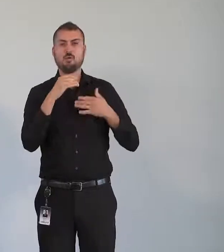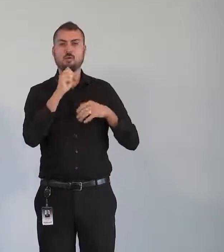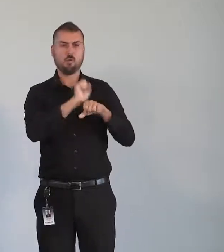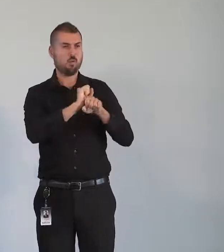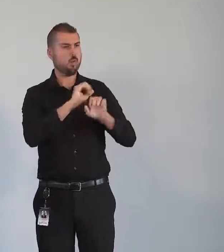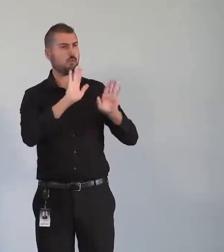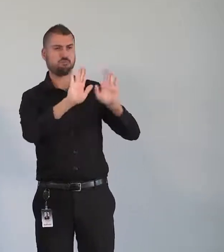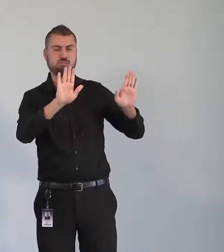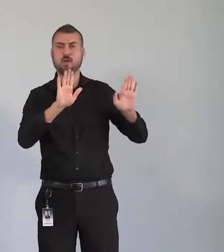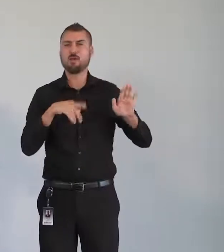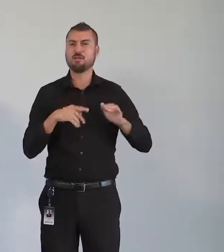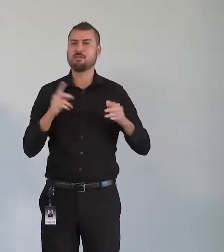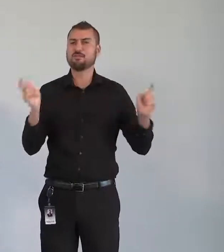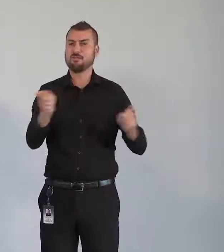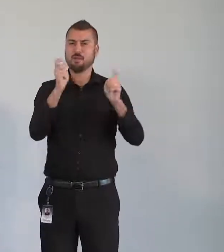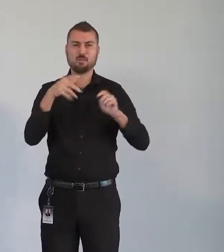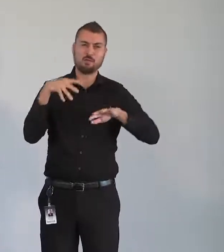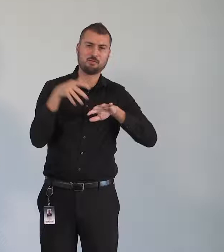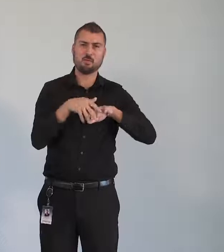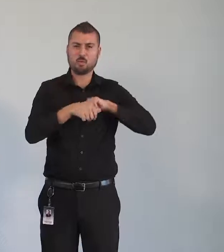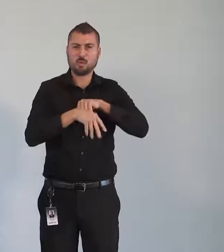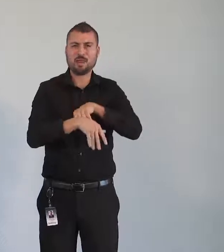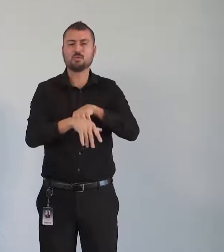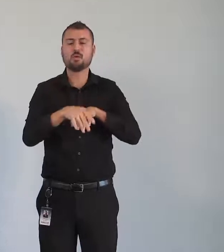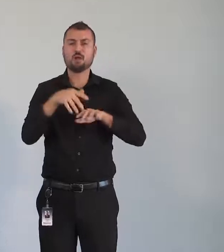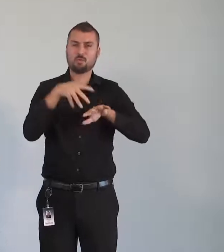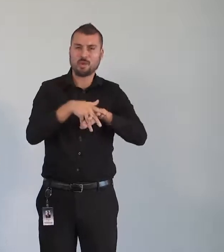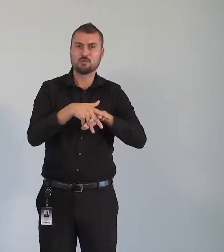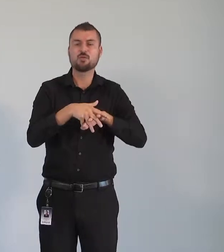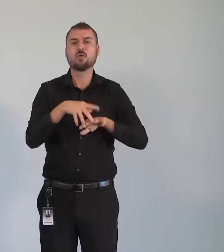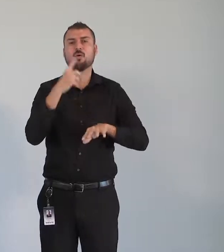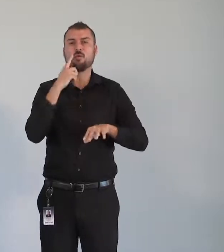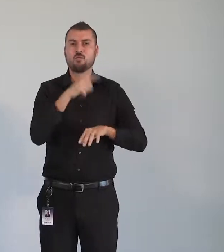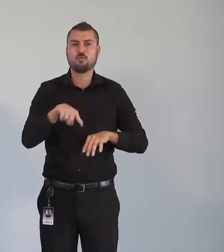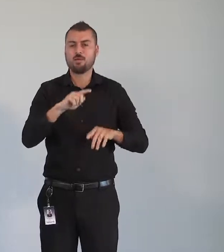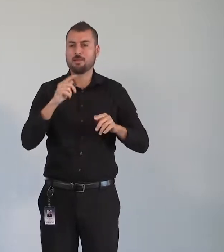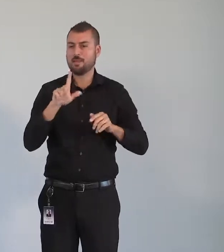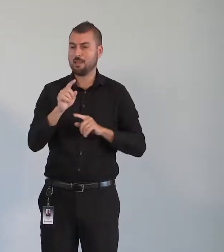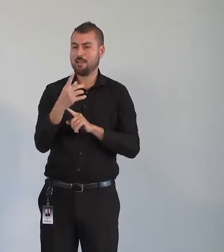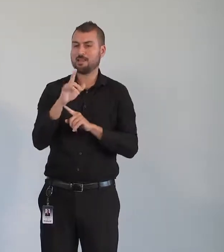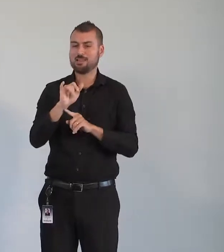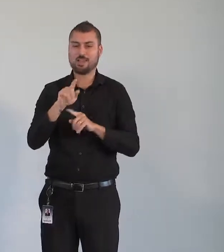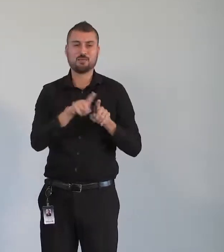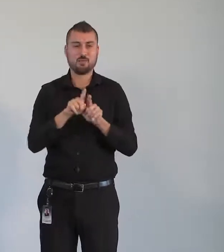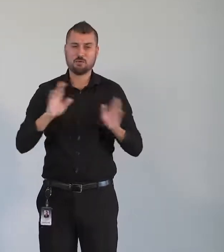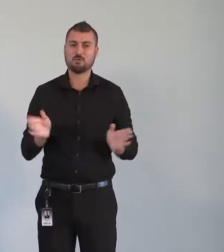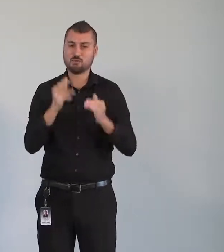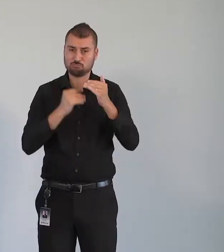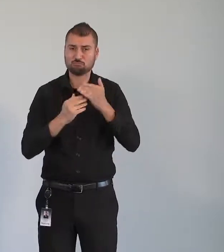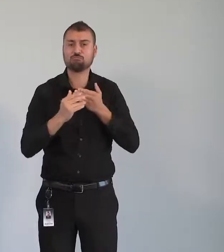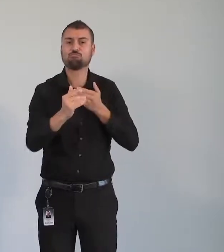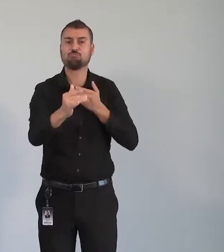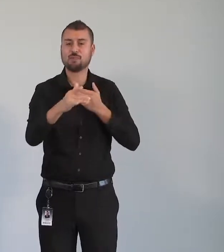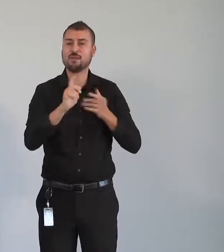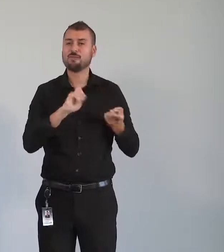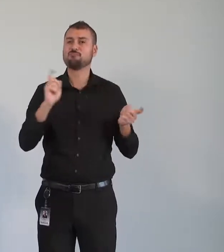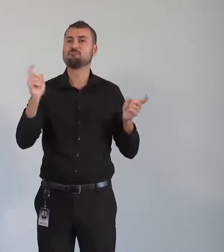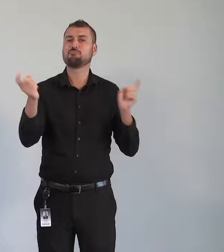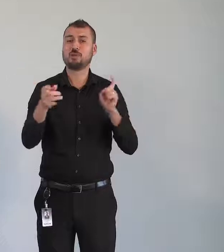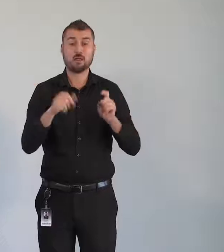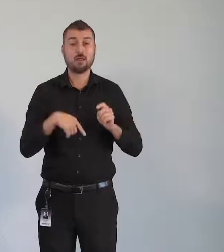El legado creativo de base al mismo tiempo que fomenta su evolución. Los artistas elegidos elegirán con